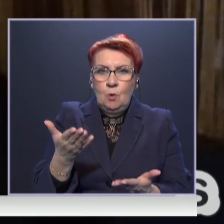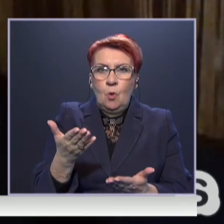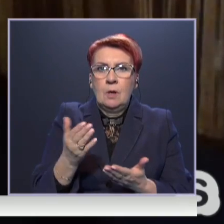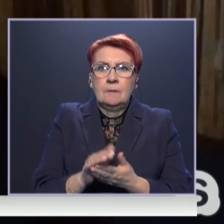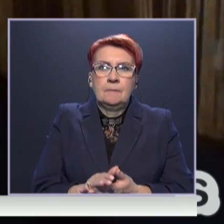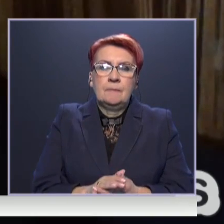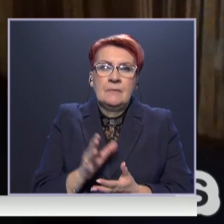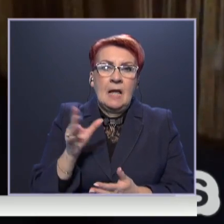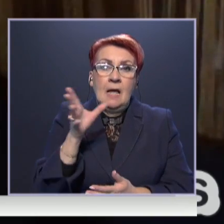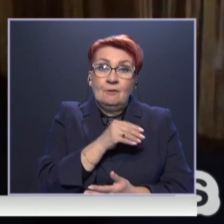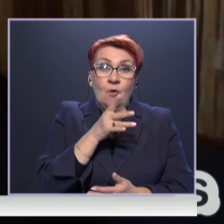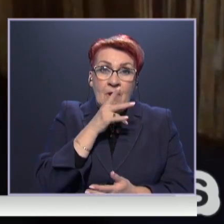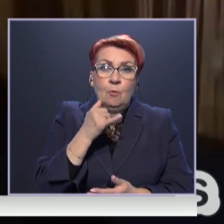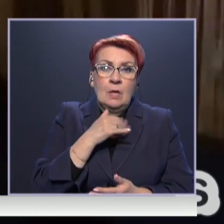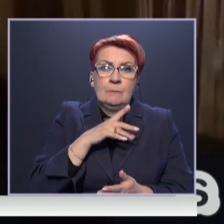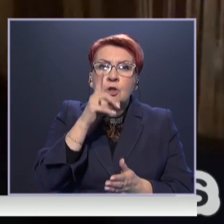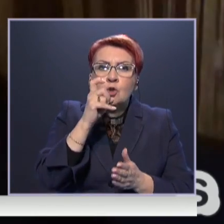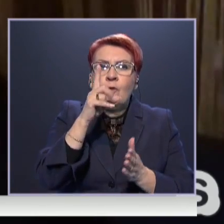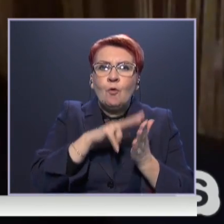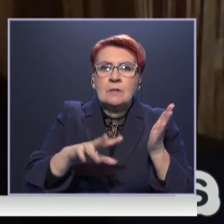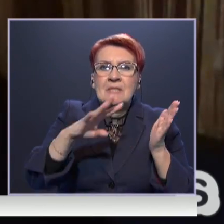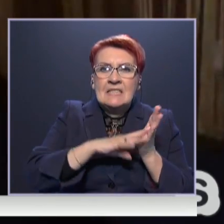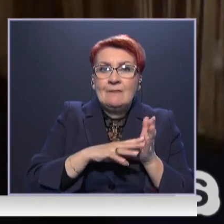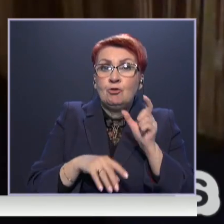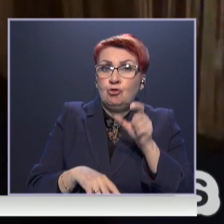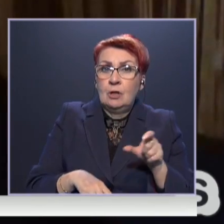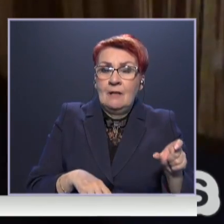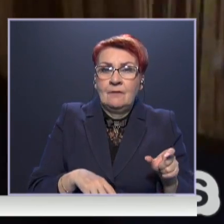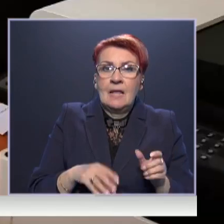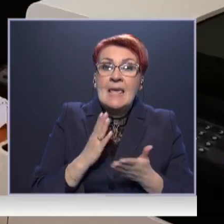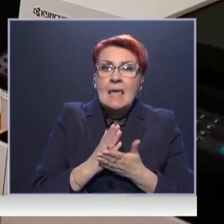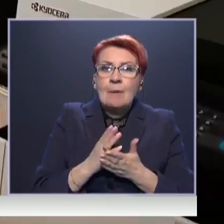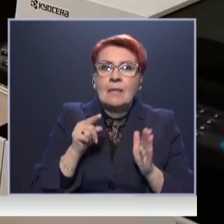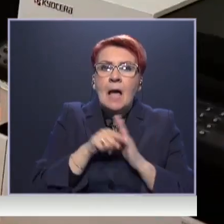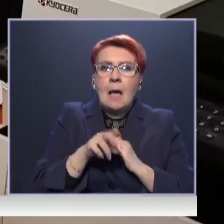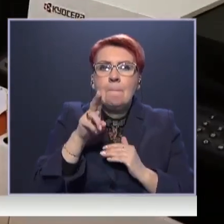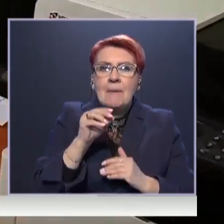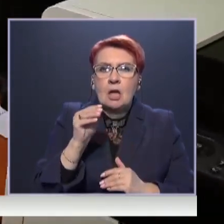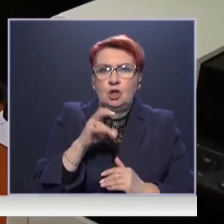за все время 189 человек именно беженцев и значит